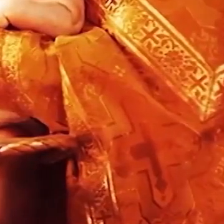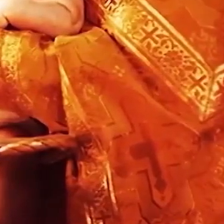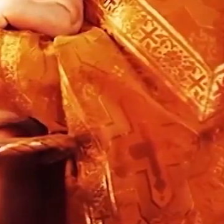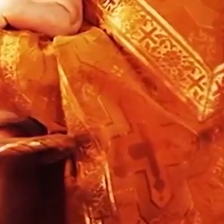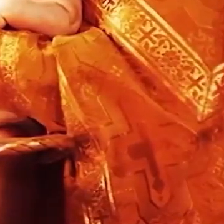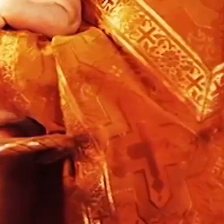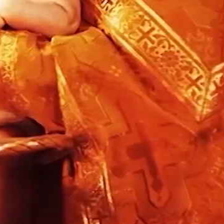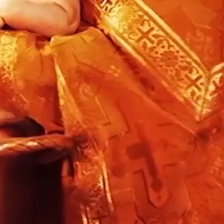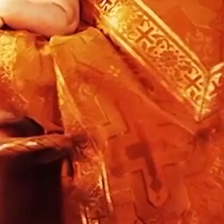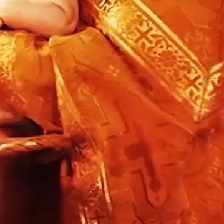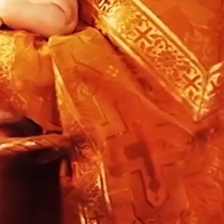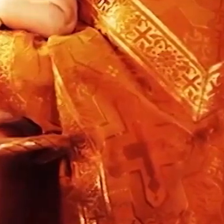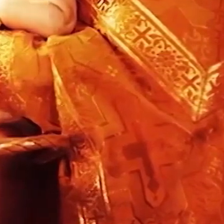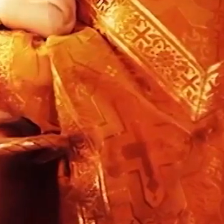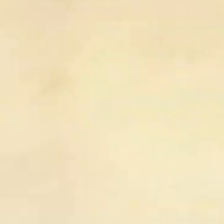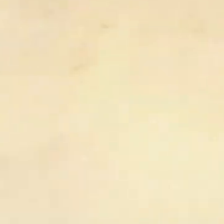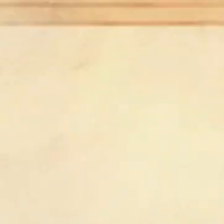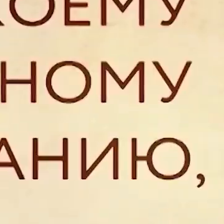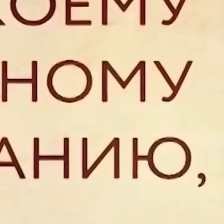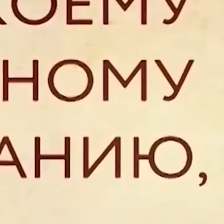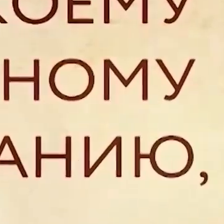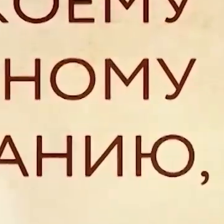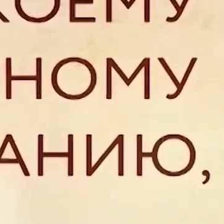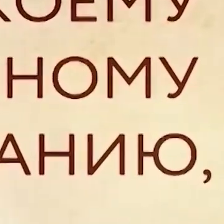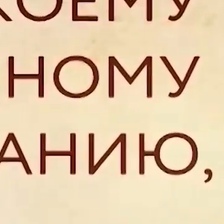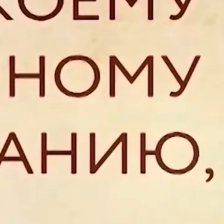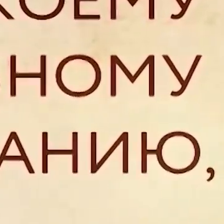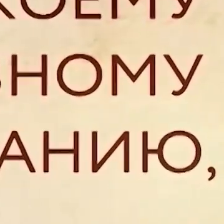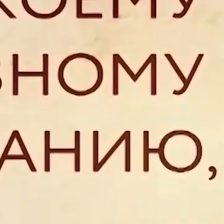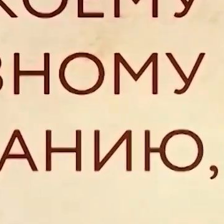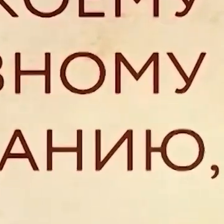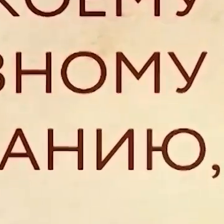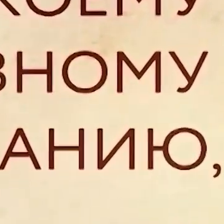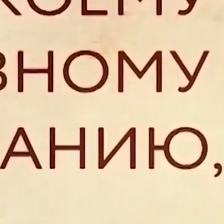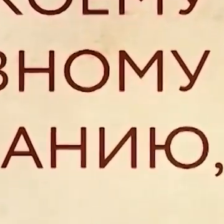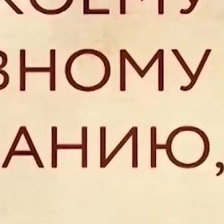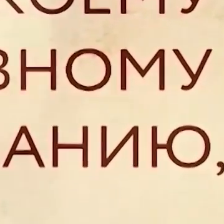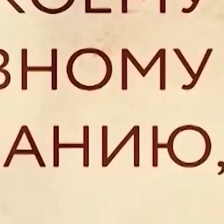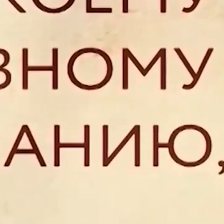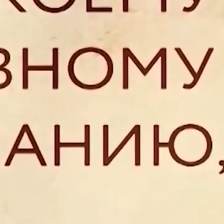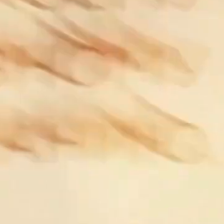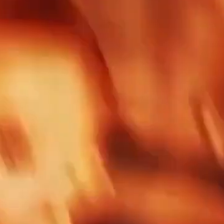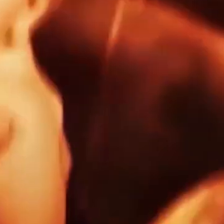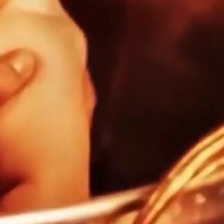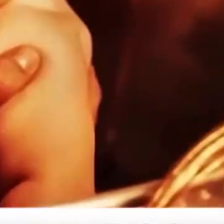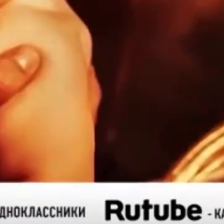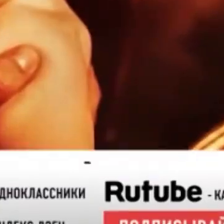оберегать его и наставлять человек становится способен к некоему духовномуслышанию духовному